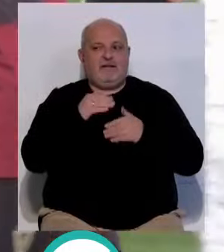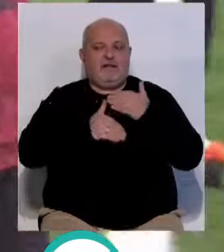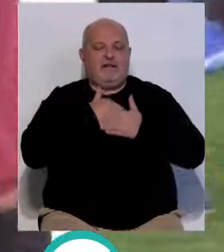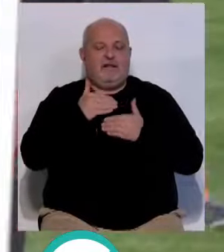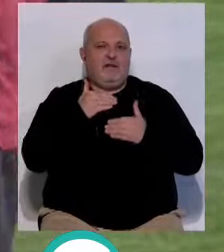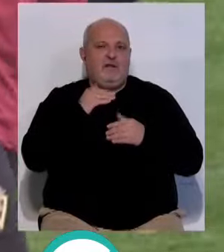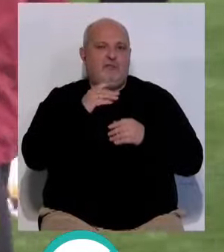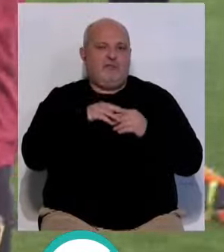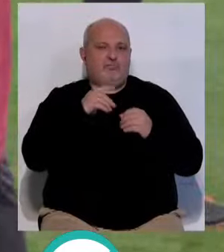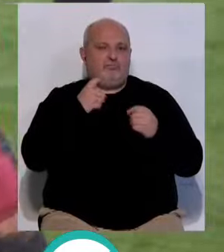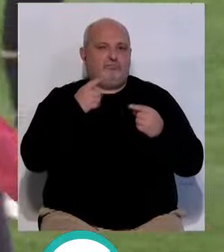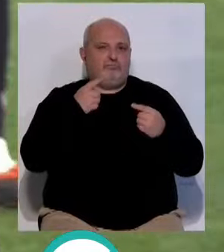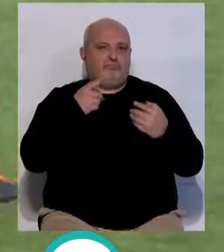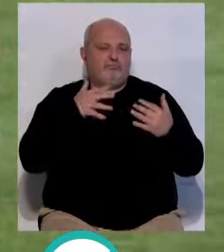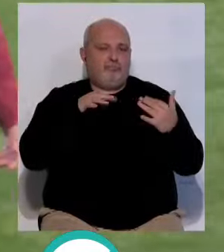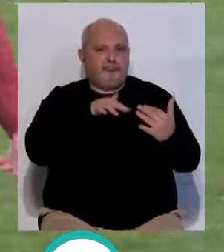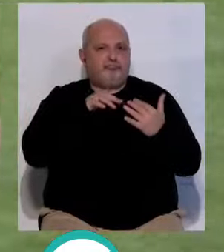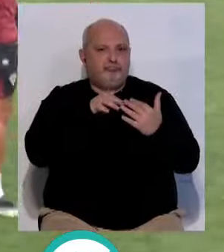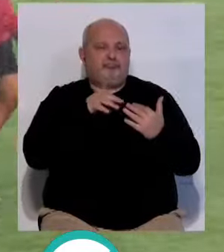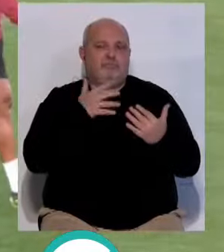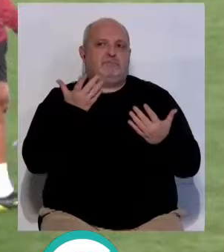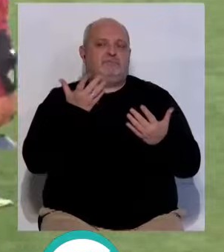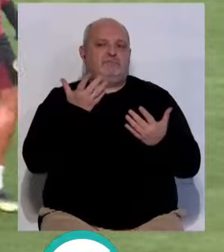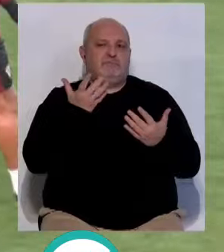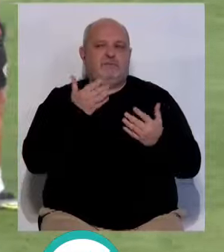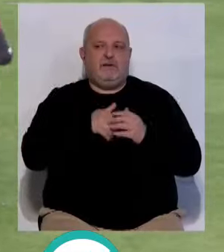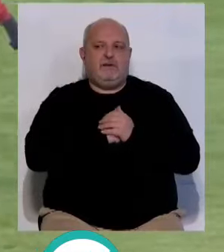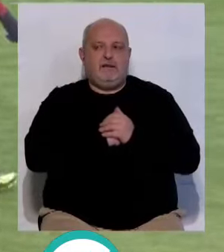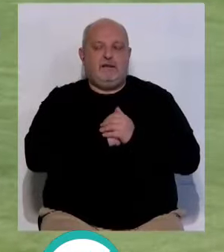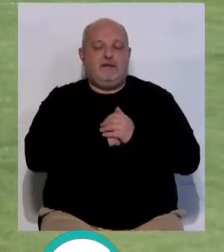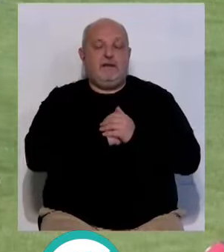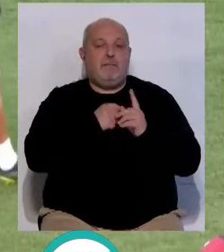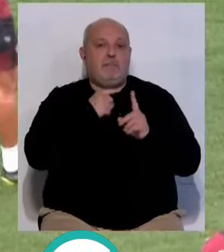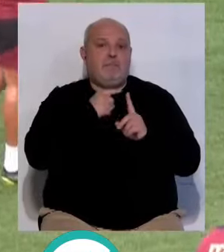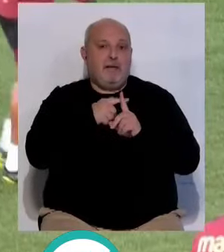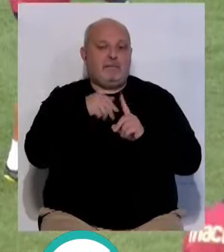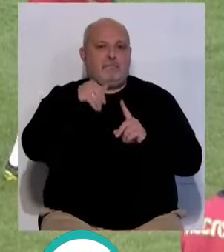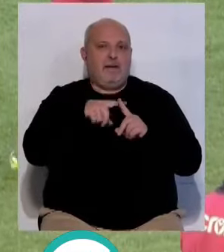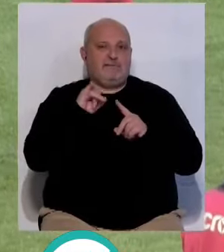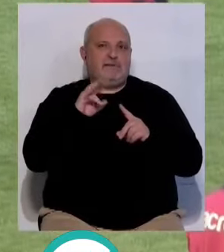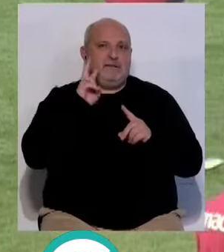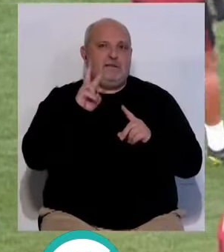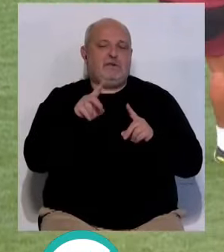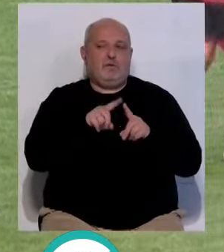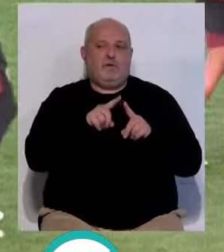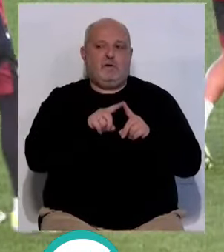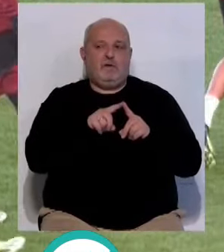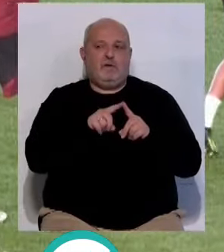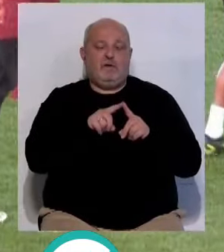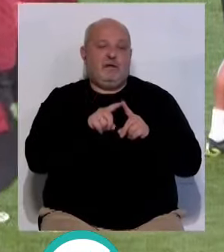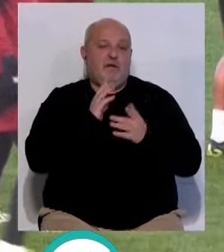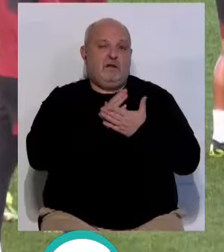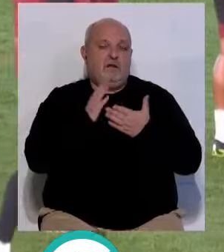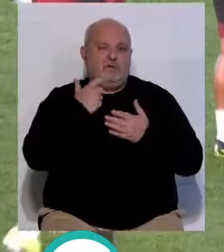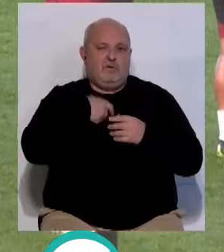la cara que tiene que ir a todos los balones que no se trata de Maxi Gómez yo en eso soy pesimista